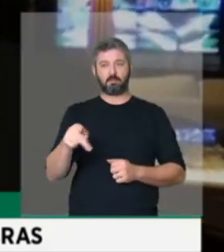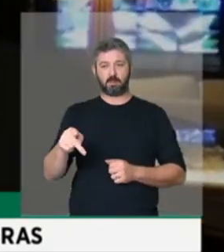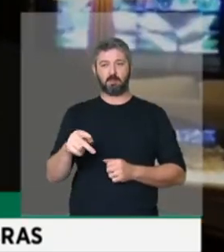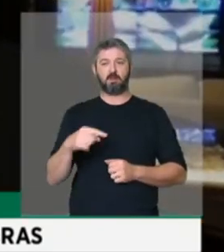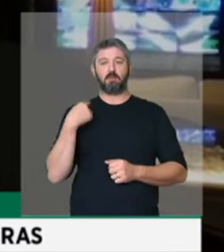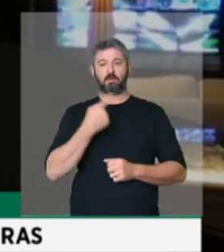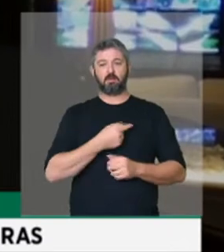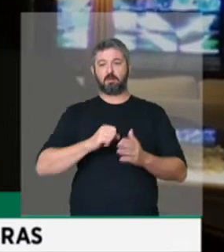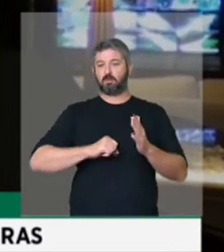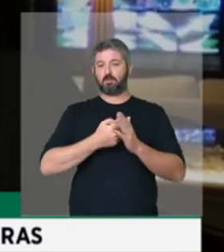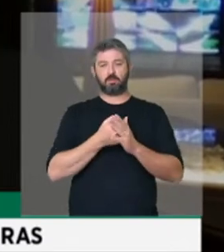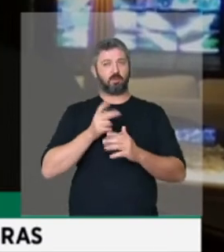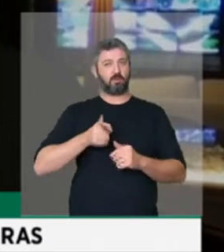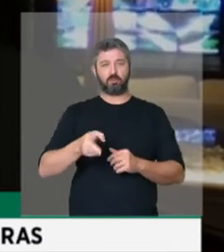ORIENTA O DEM? DEMOCRATAS?